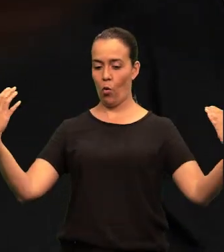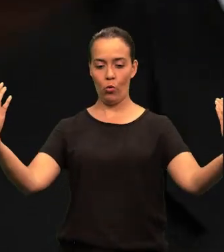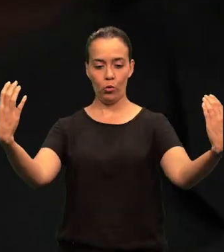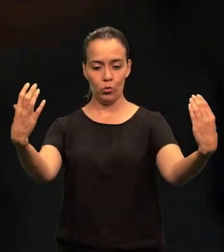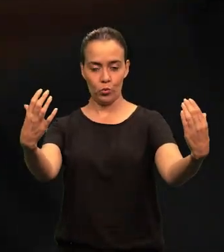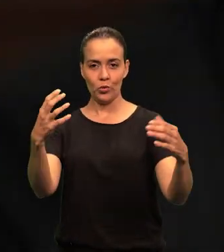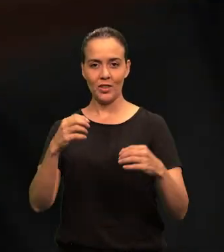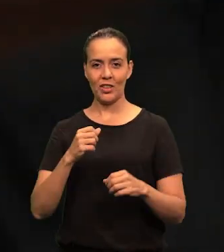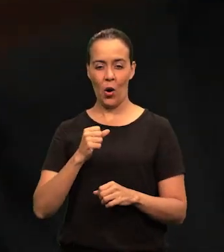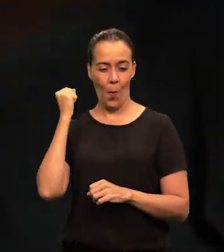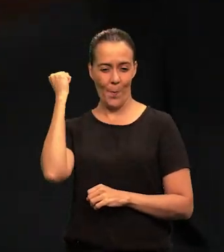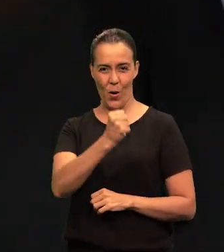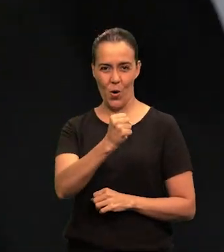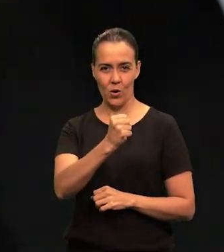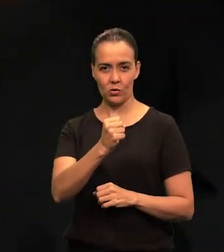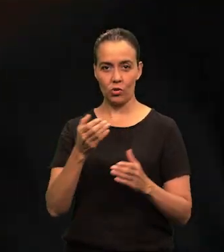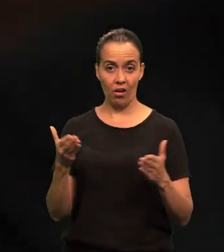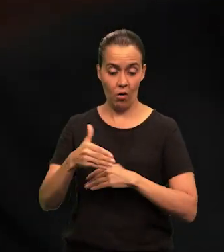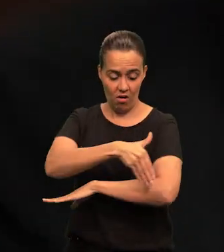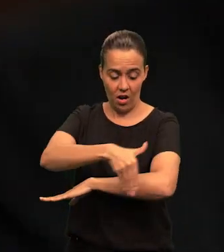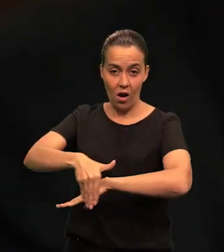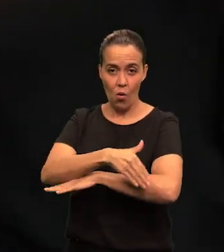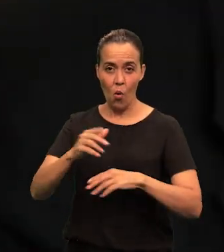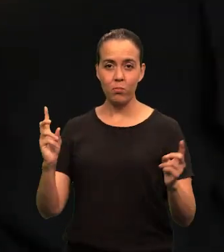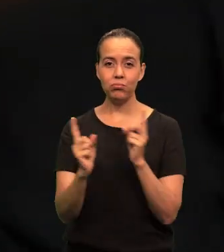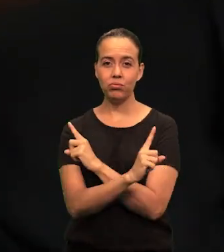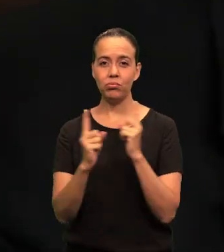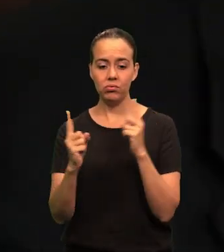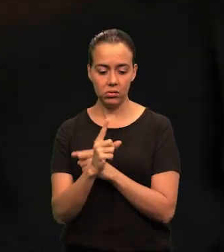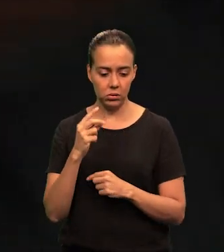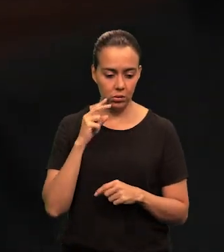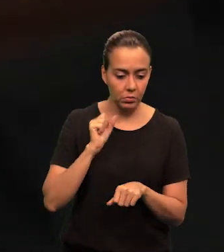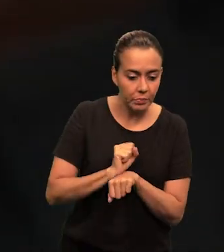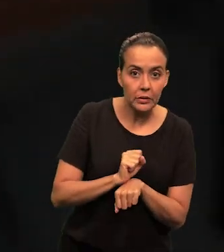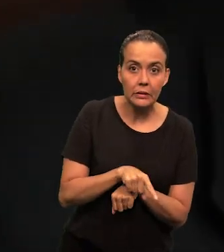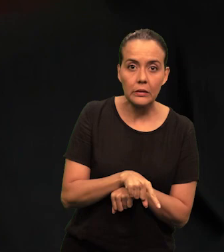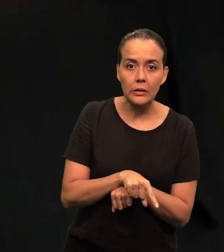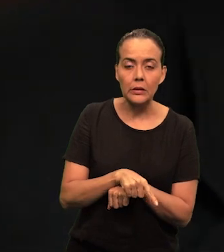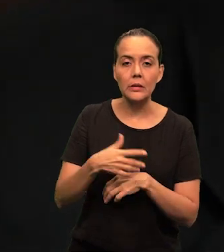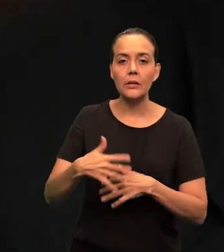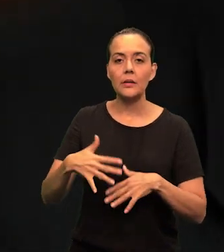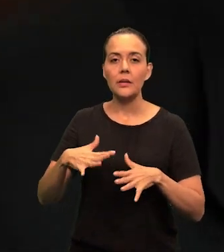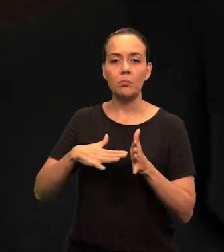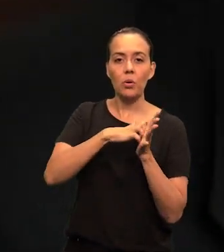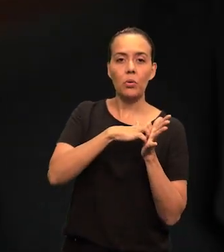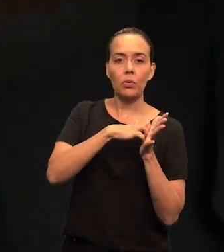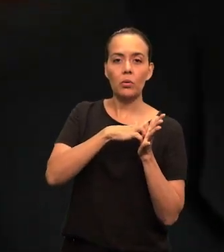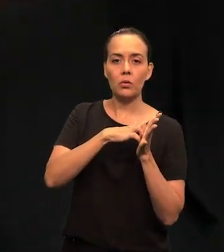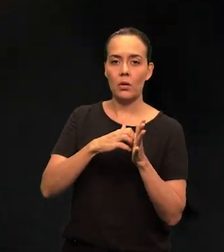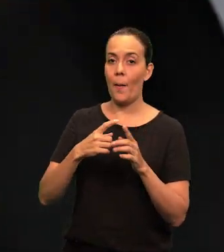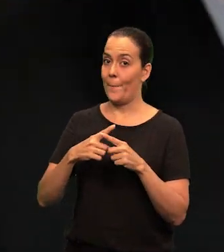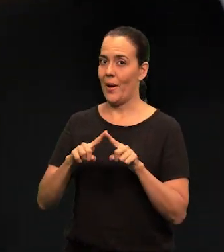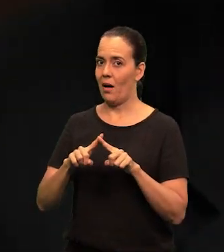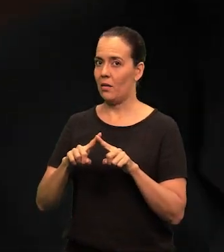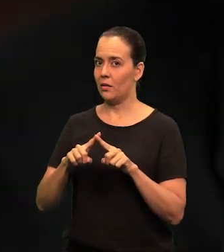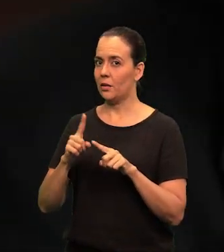Na Bandeirantes, nós paramos para ver o acidente. Tal como os romanos, nossa alegria é não estar ali, na arena.